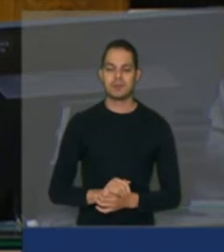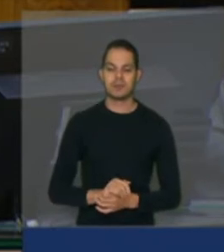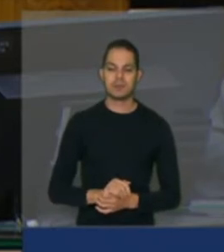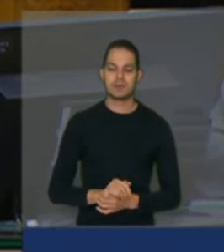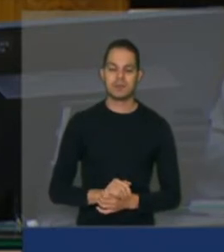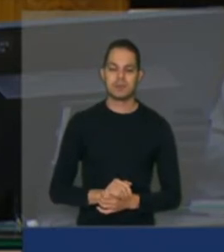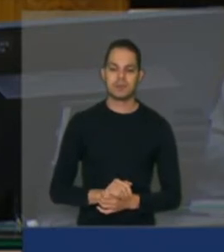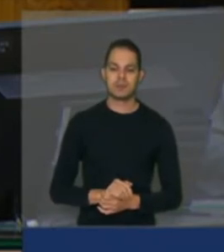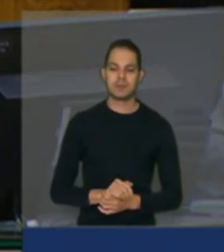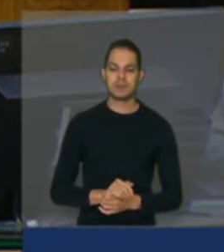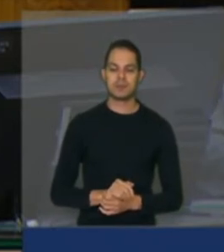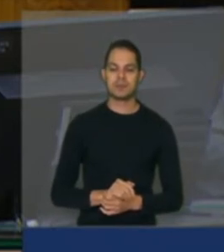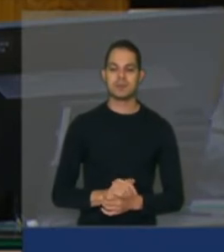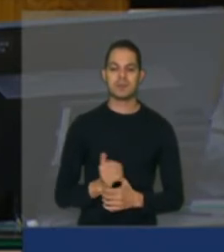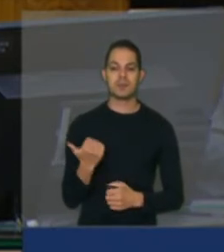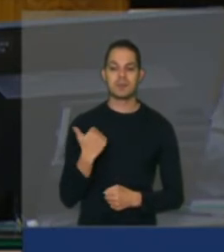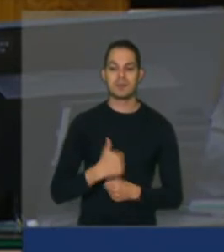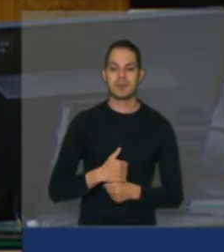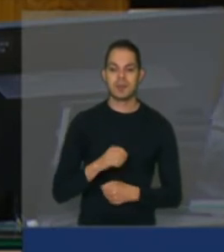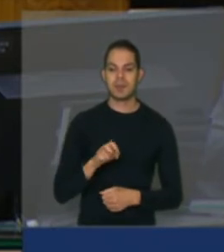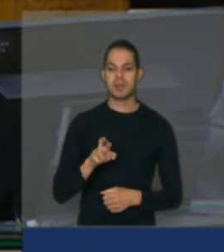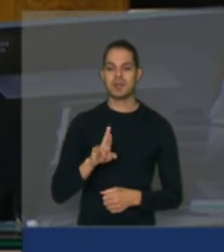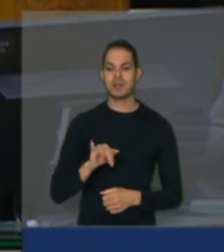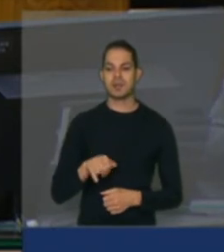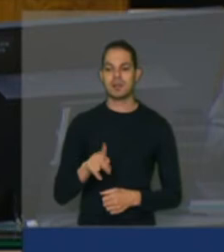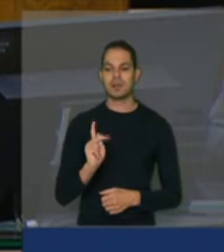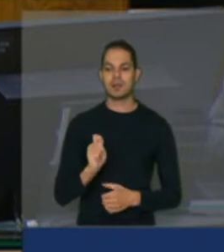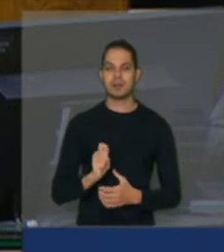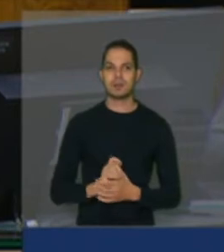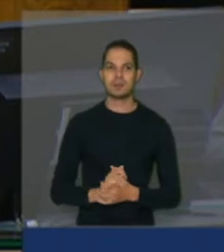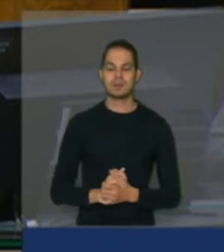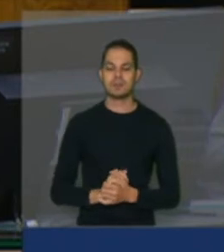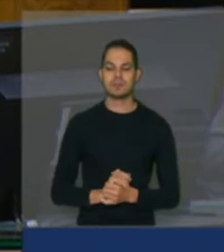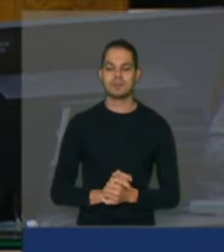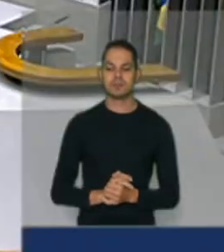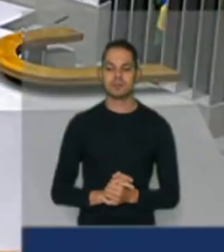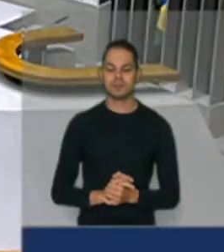LUGAR DA DEPUTADA ERIKA KOKAY QUE VEM LOGO DEPOIS. VAMOS